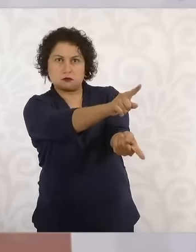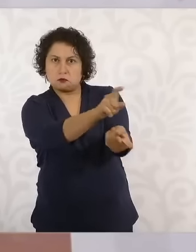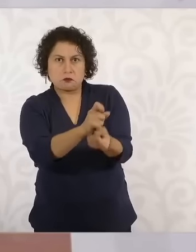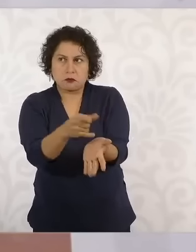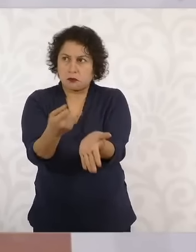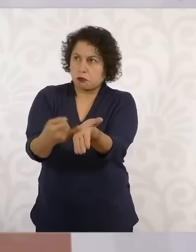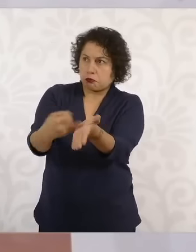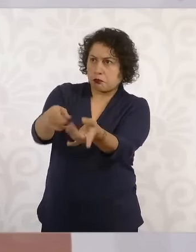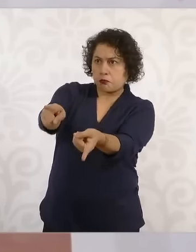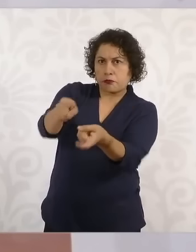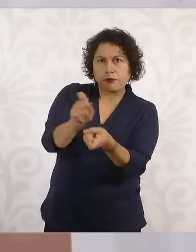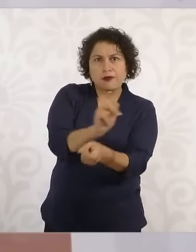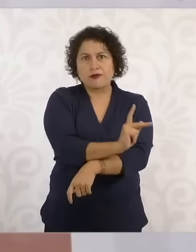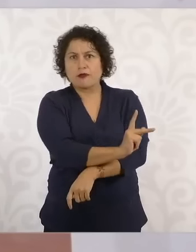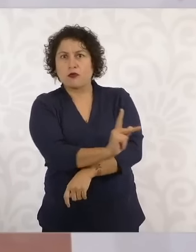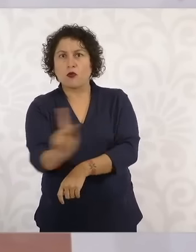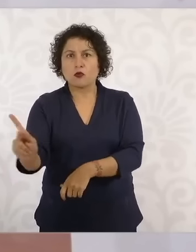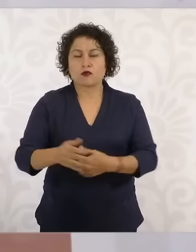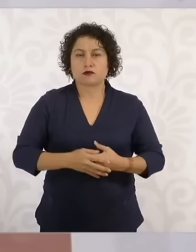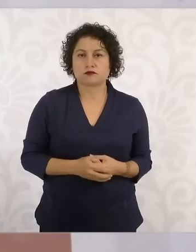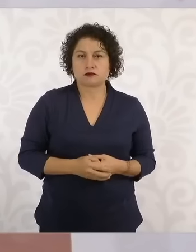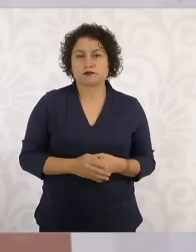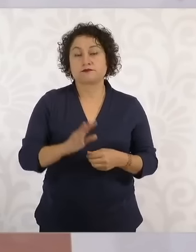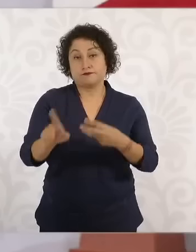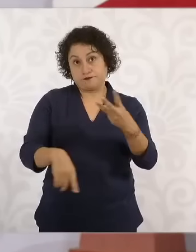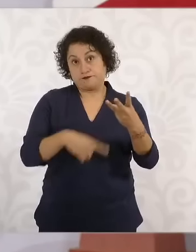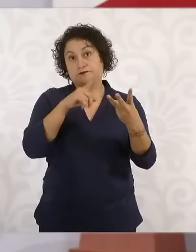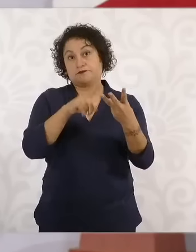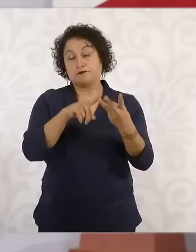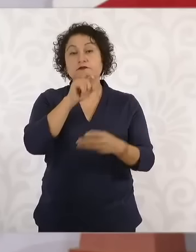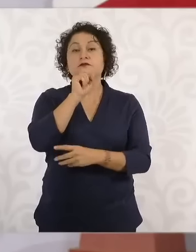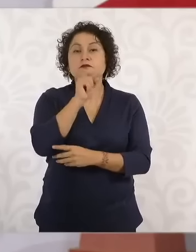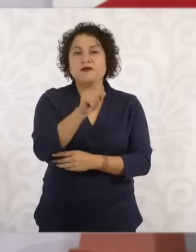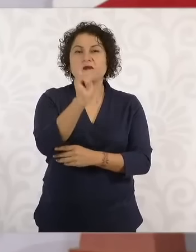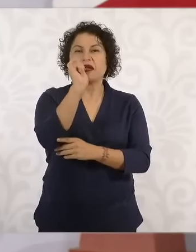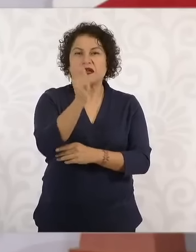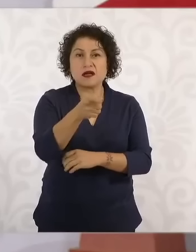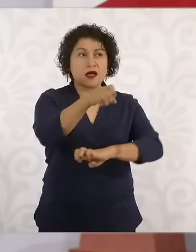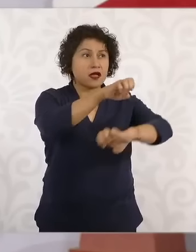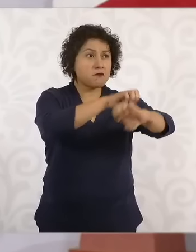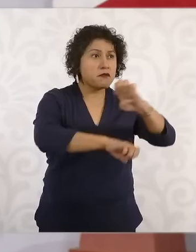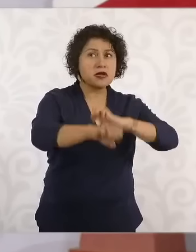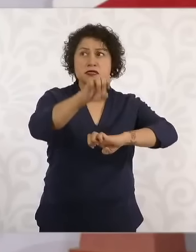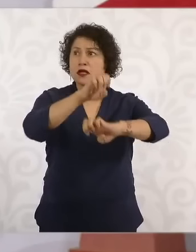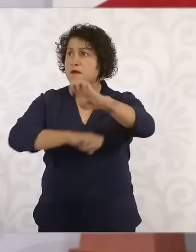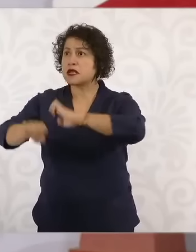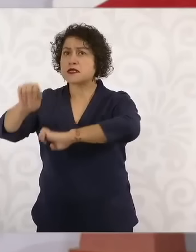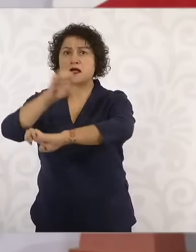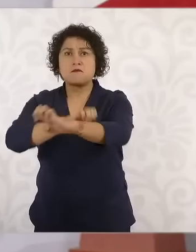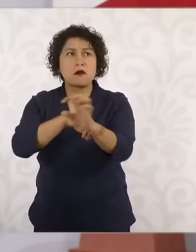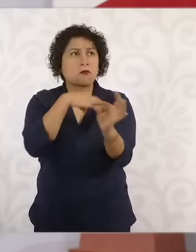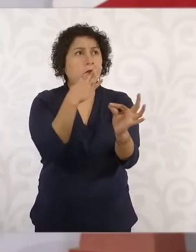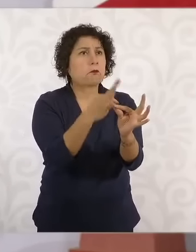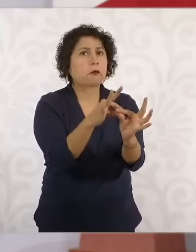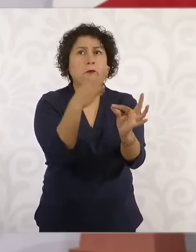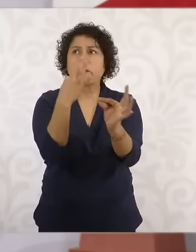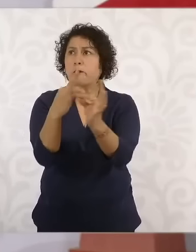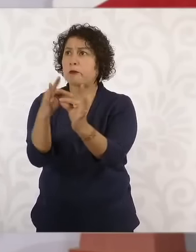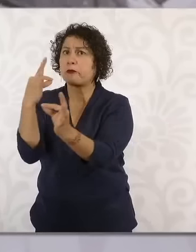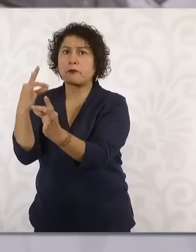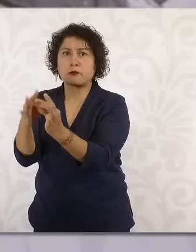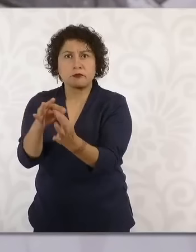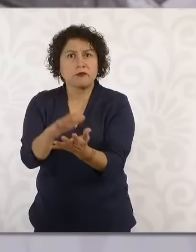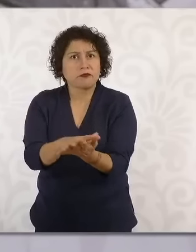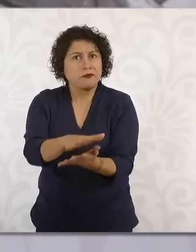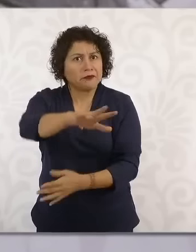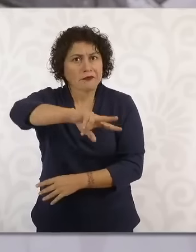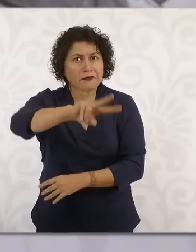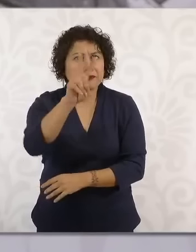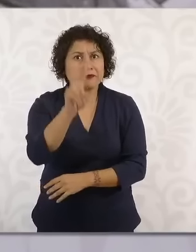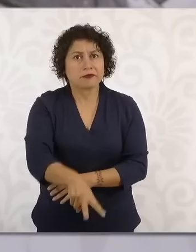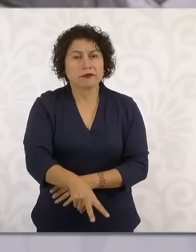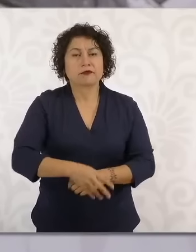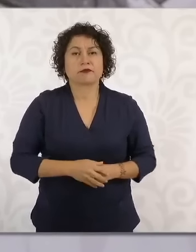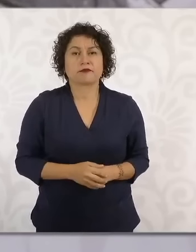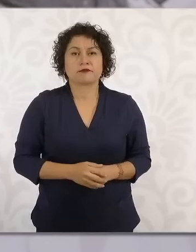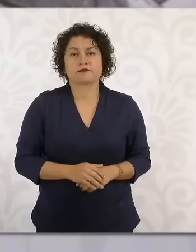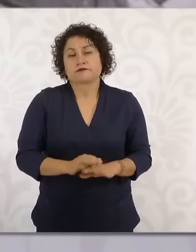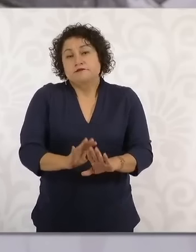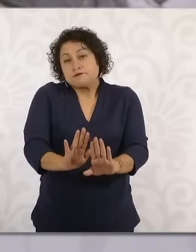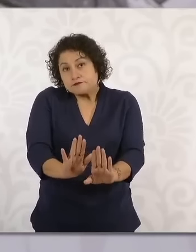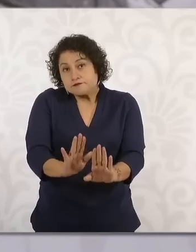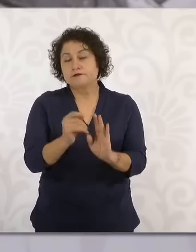hay que decirlo, han cumplido la gran mayoría y si hay una controversia respecto a alguna